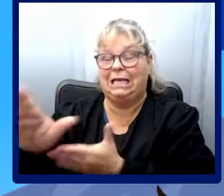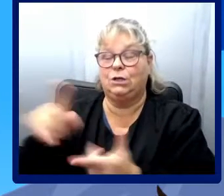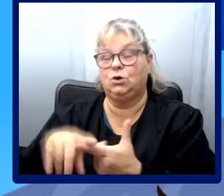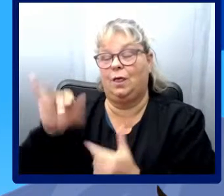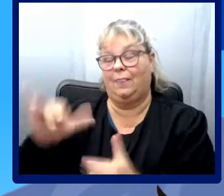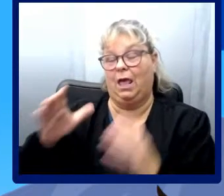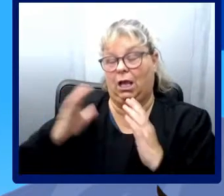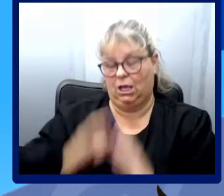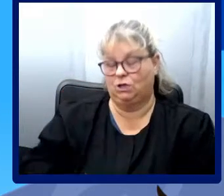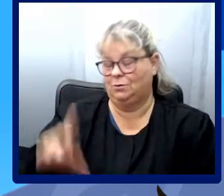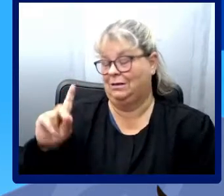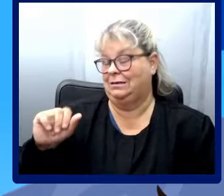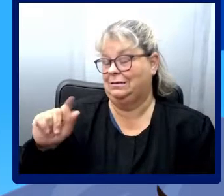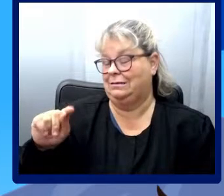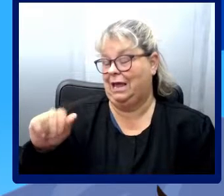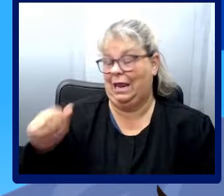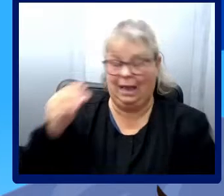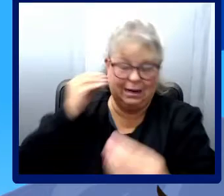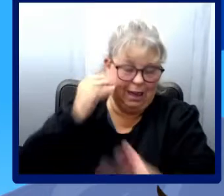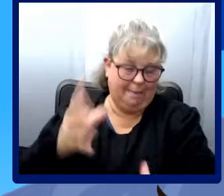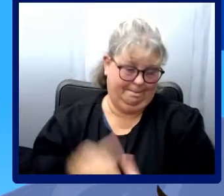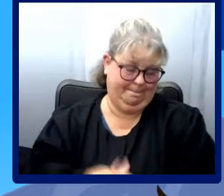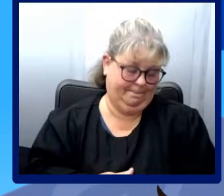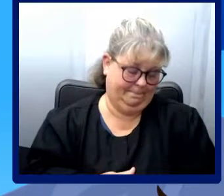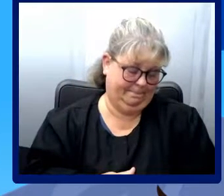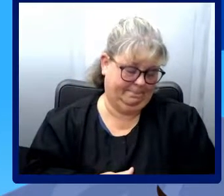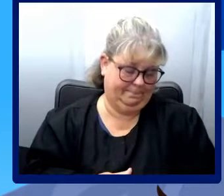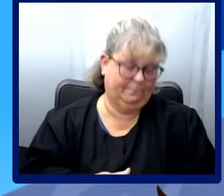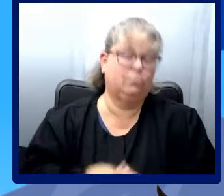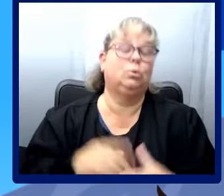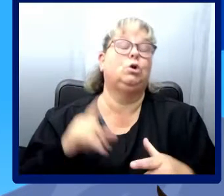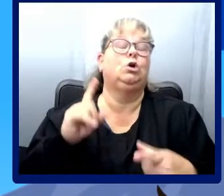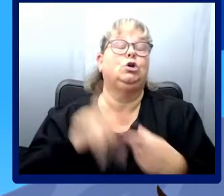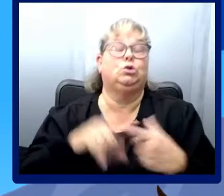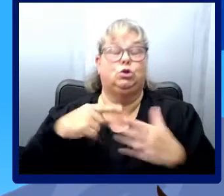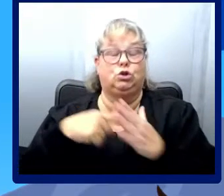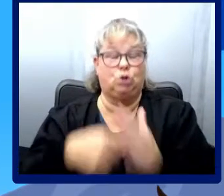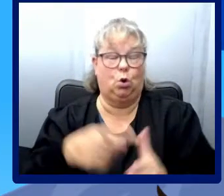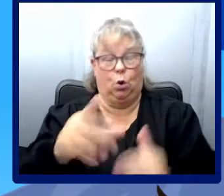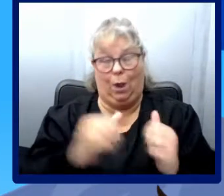de metadatos personalizados que acabamos de mencionar. Y para mostrarles cómo usar este elemento,